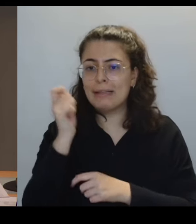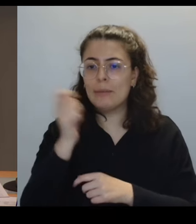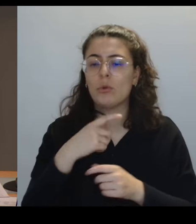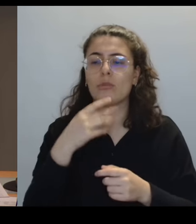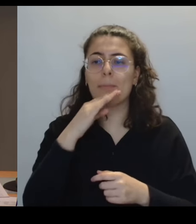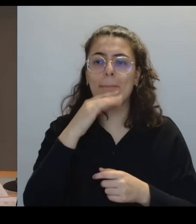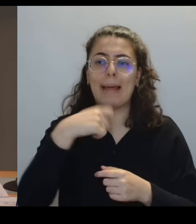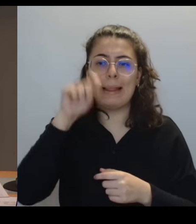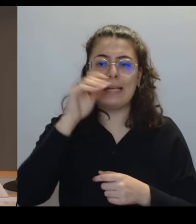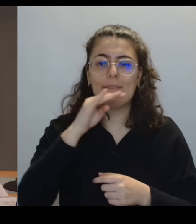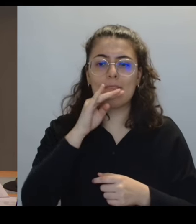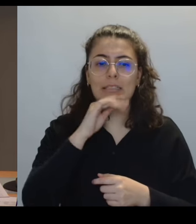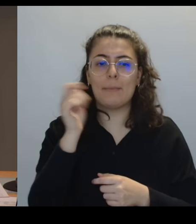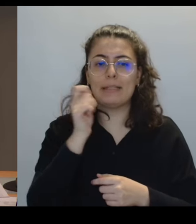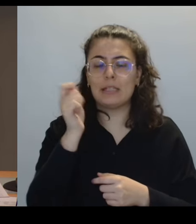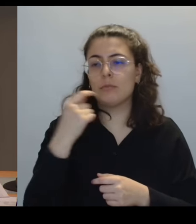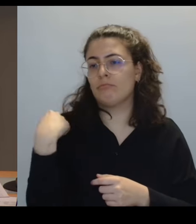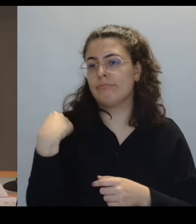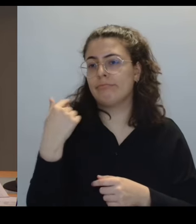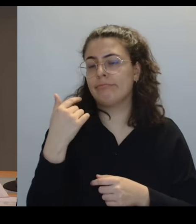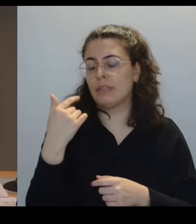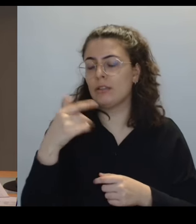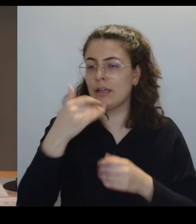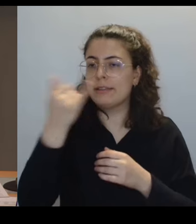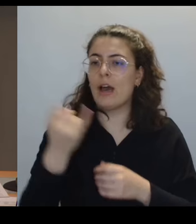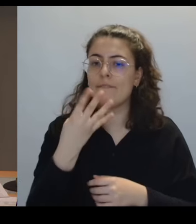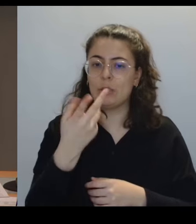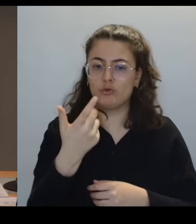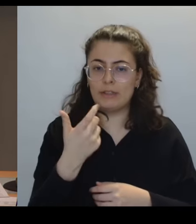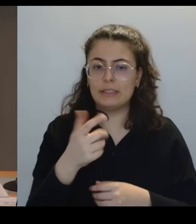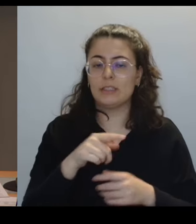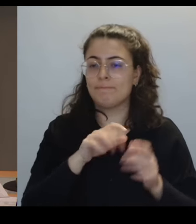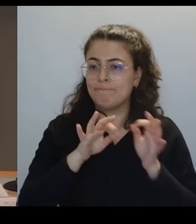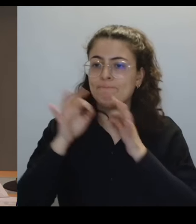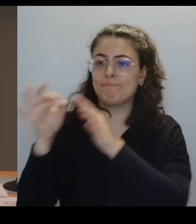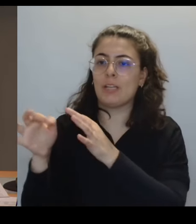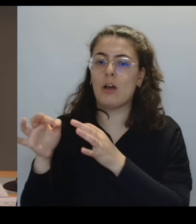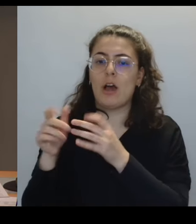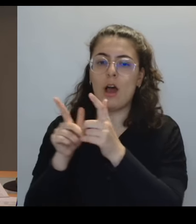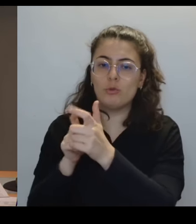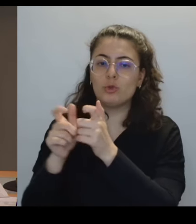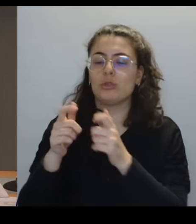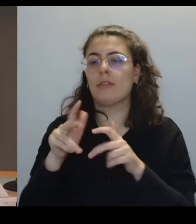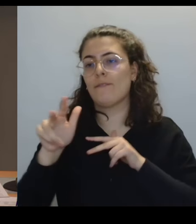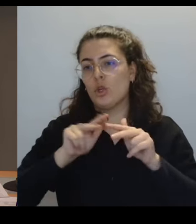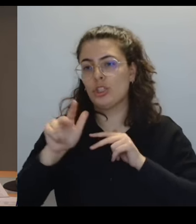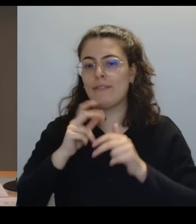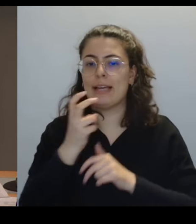Wirtschaft, Energie und Betriebe sowie an den Hauptausschuss. Dementsprechend wird Verfahren. Im Übrigen